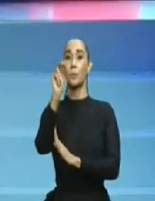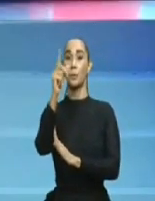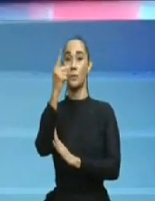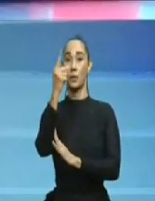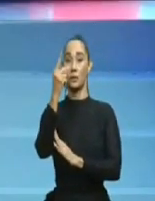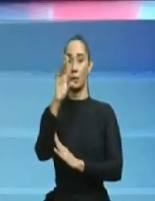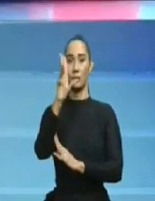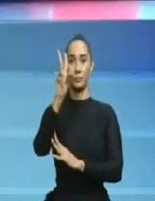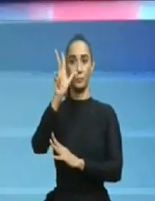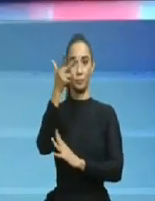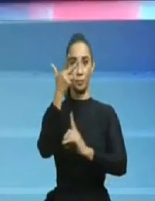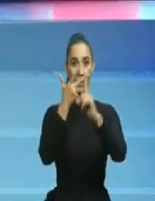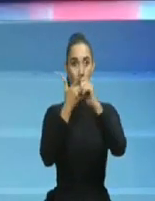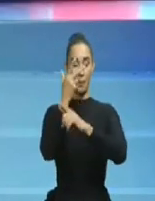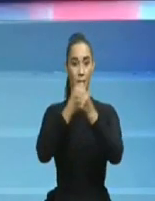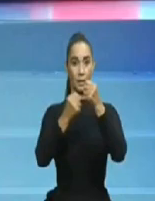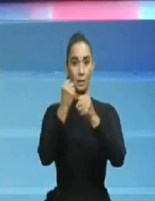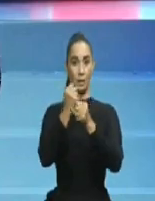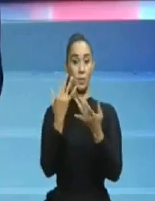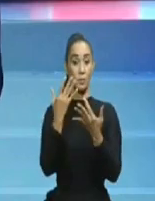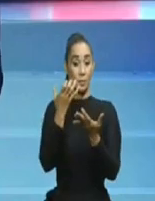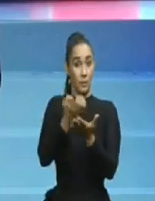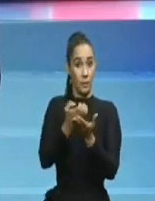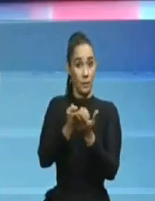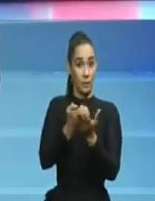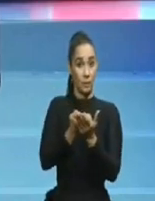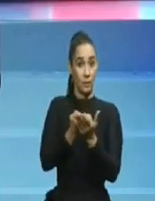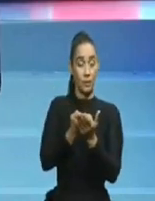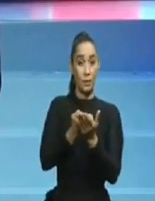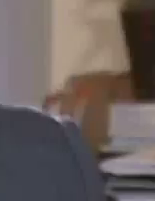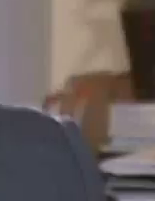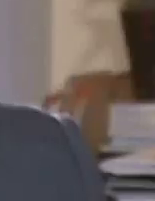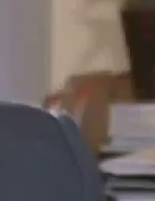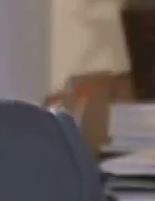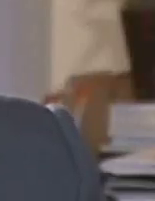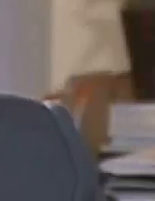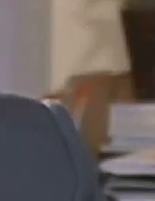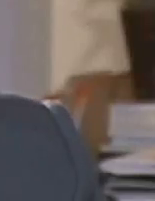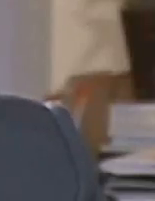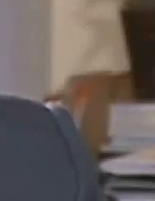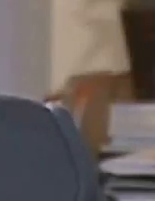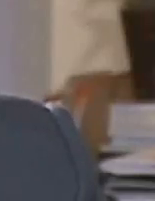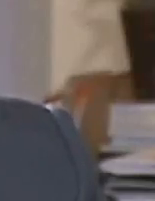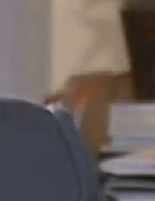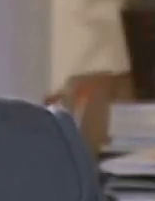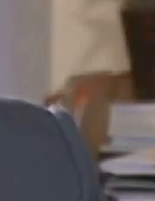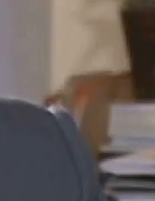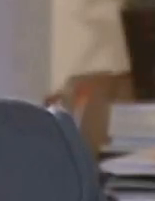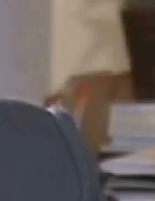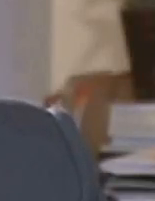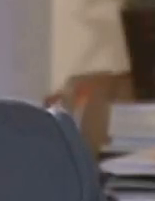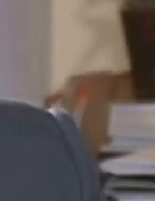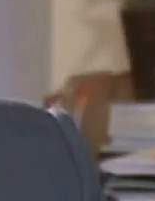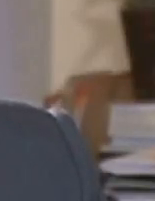¿Cómo puede explicarse que, Charlie -Reelección- Mariotti, Secretario General del PLD, se atreva